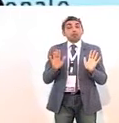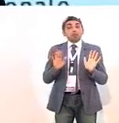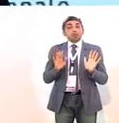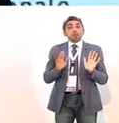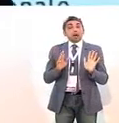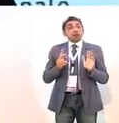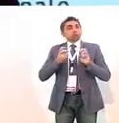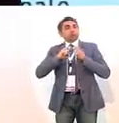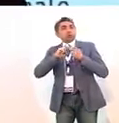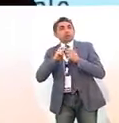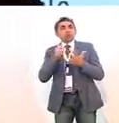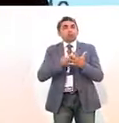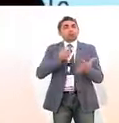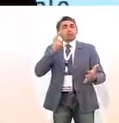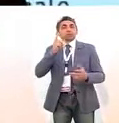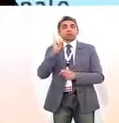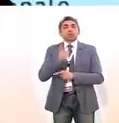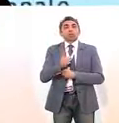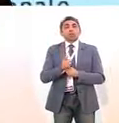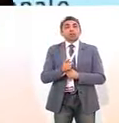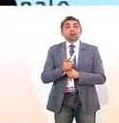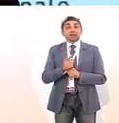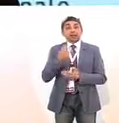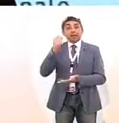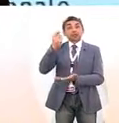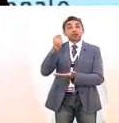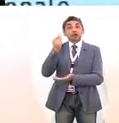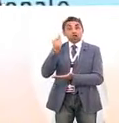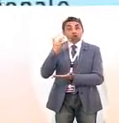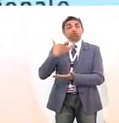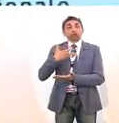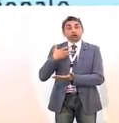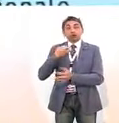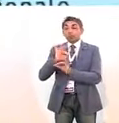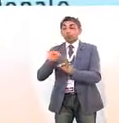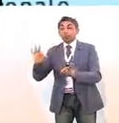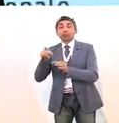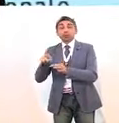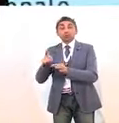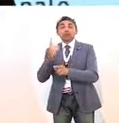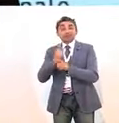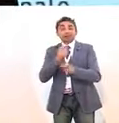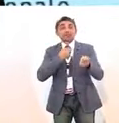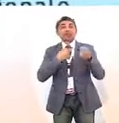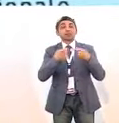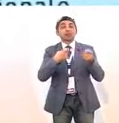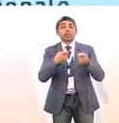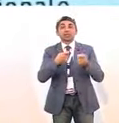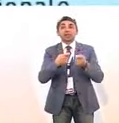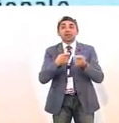e fondamentale è che i denari che ci sono, sono pronti da essere spesi, vanno incanalati